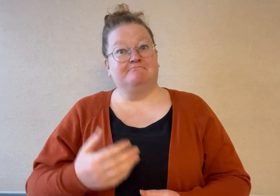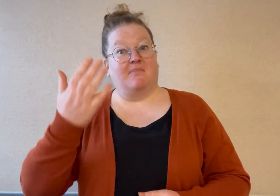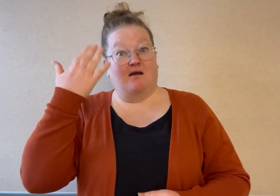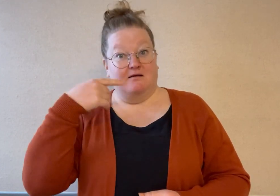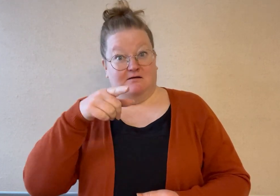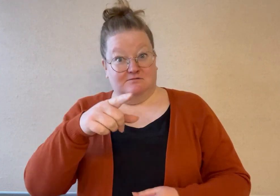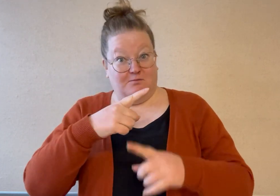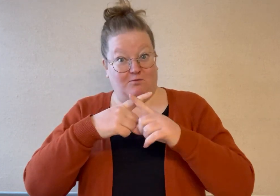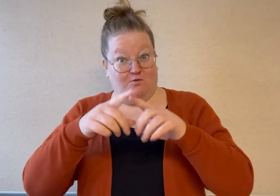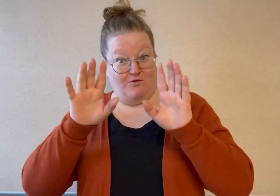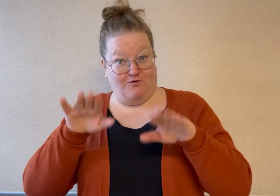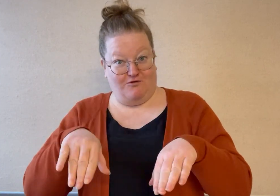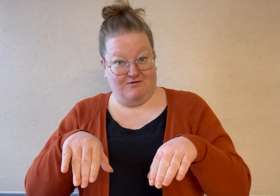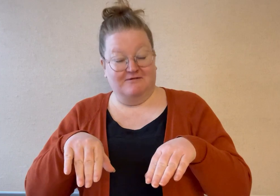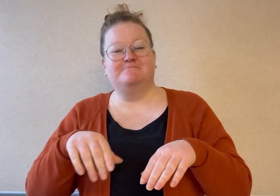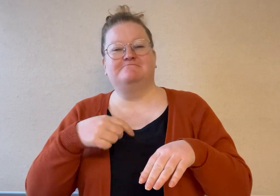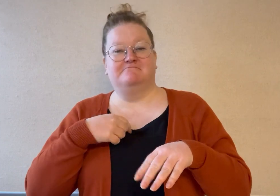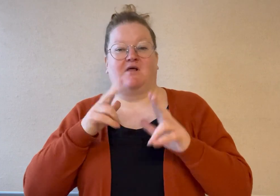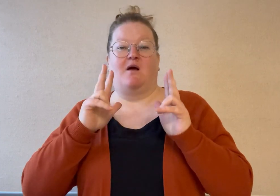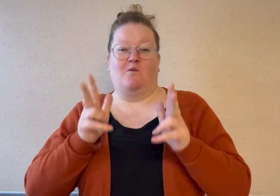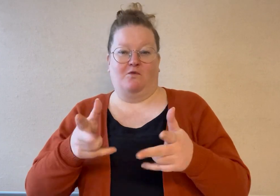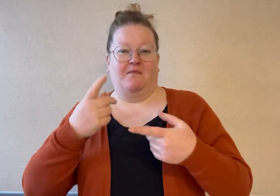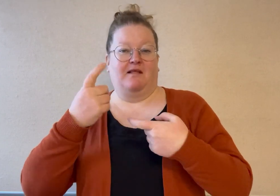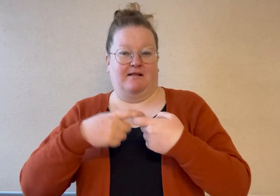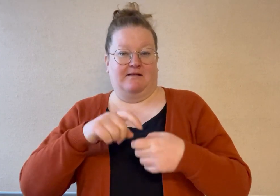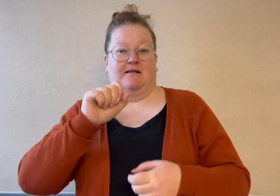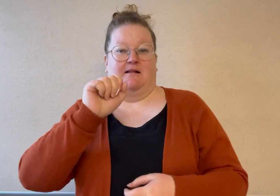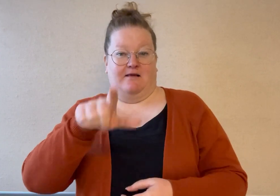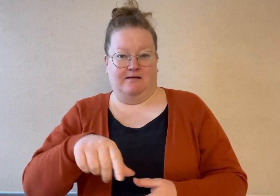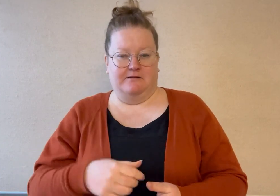Jos olet aiemmin osallistunut etätapaamisiin, lähetän sinulle automaattisesti Zoom-linkin.